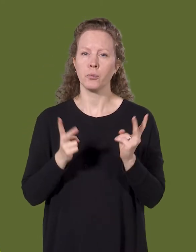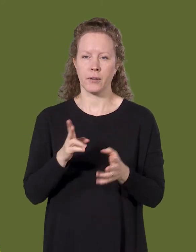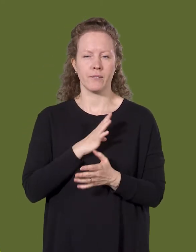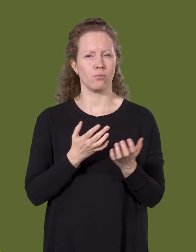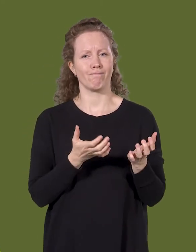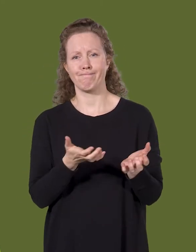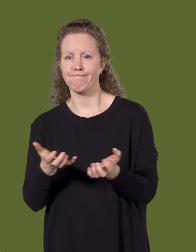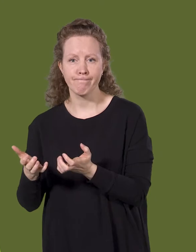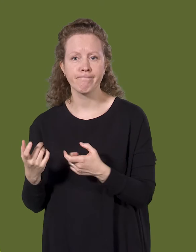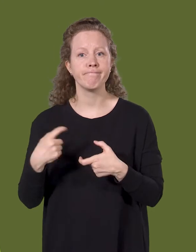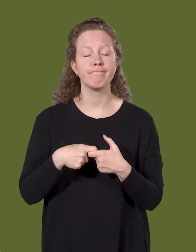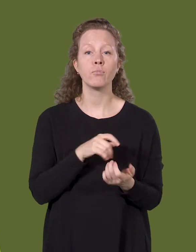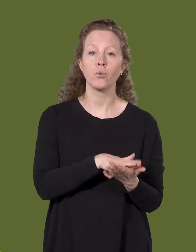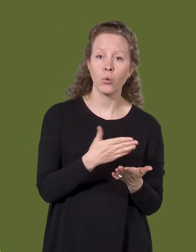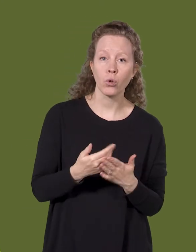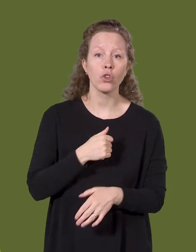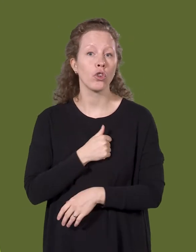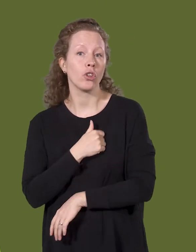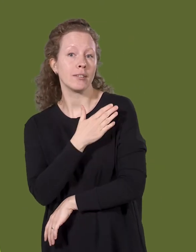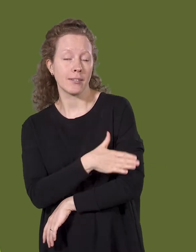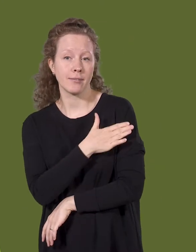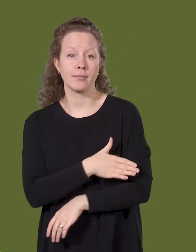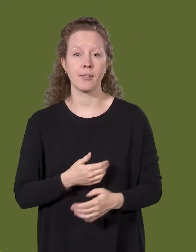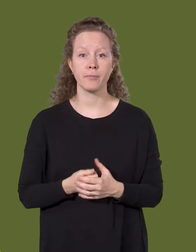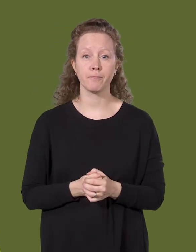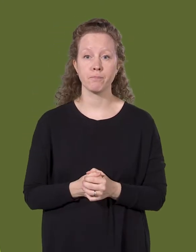I bakgrunden finns också en mer omfattande brist i fråga om tolk- och nödtjänsterna.